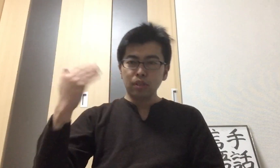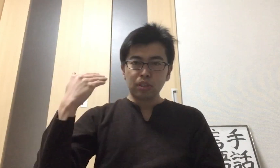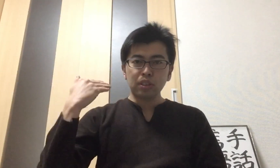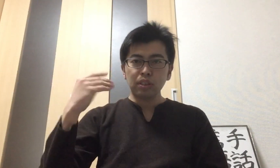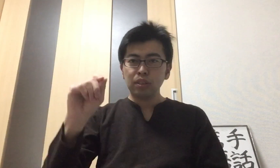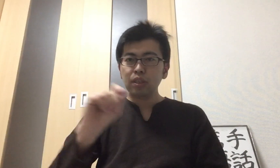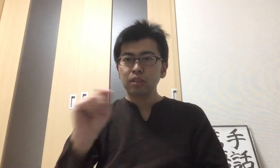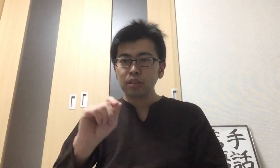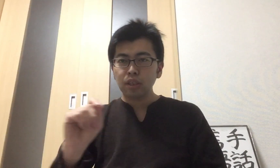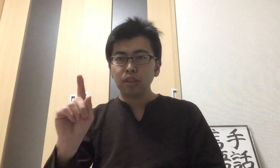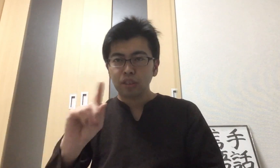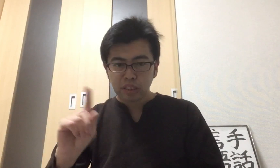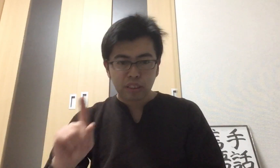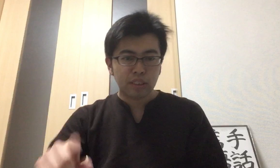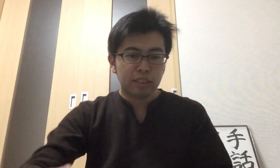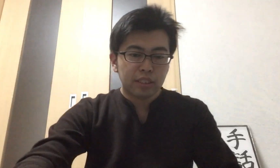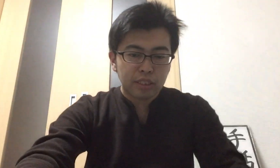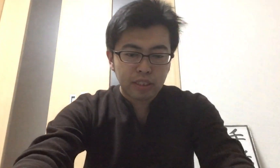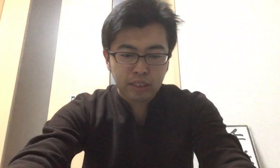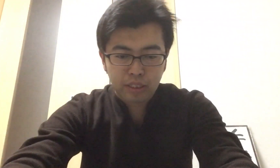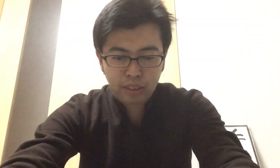先ほど書いたものです